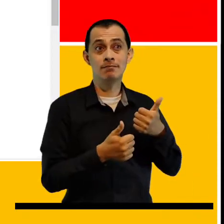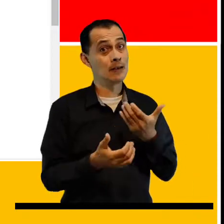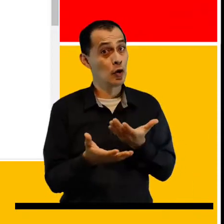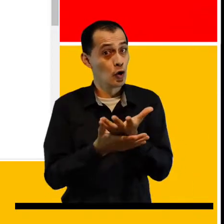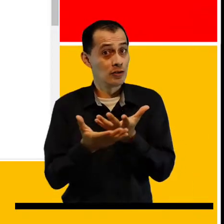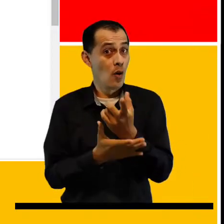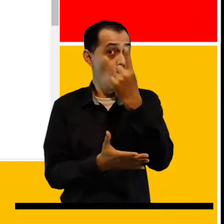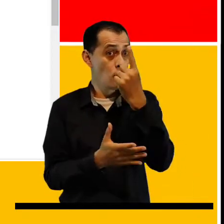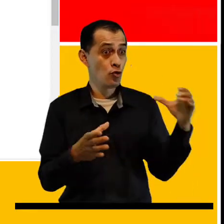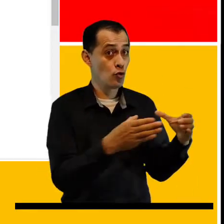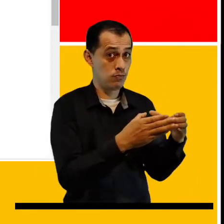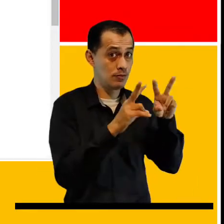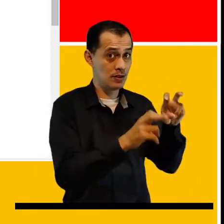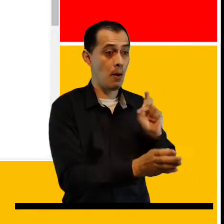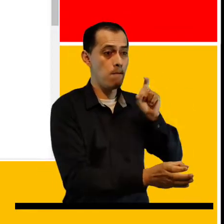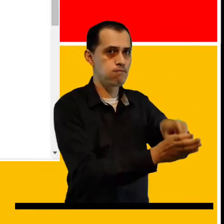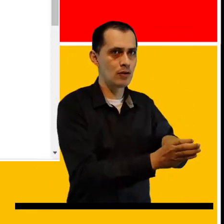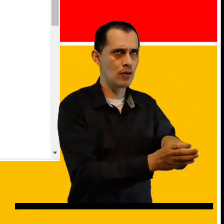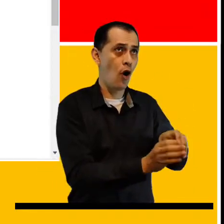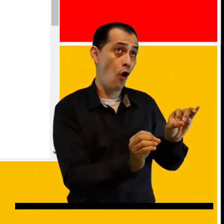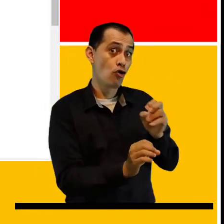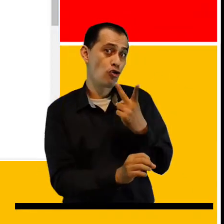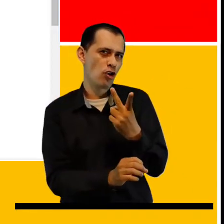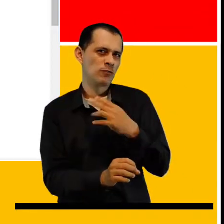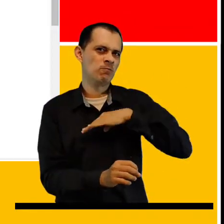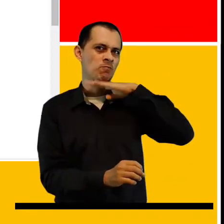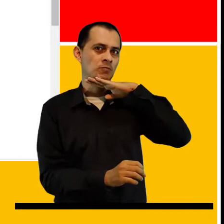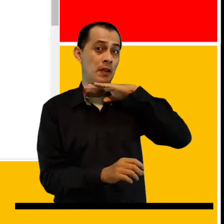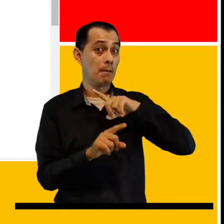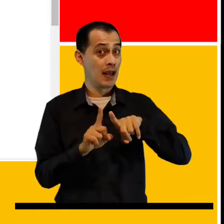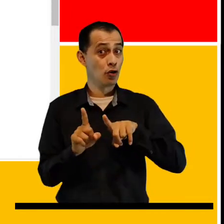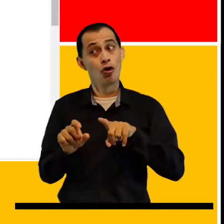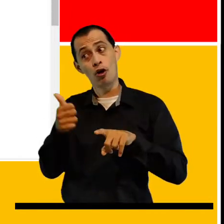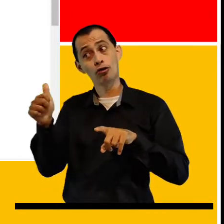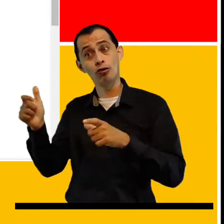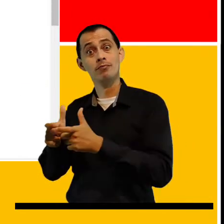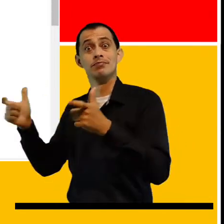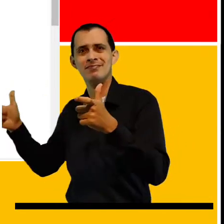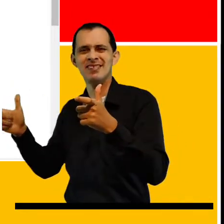máximo dos aunque es posible pertenecer a más, pero te recomiendo que máximo dos porque